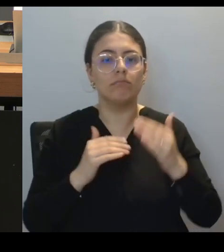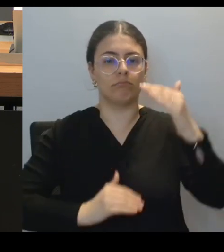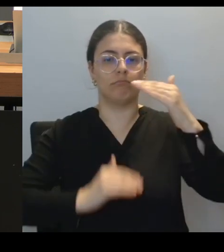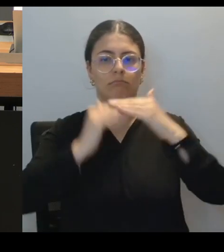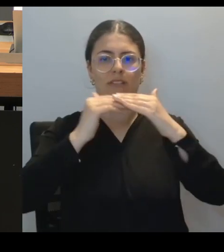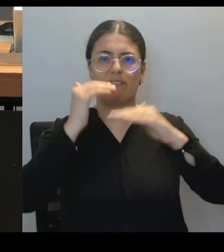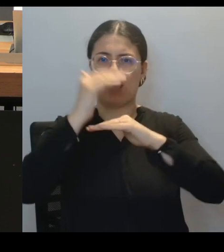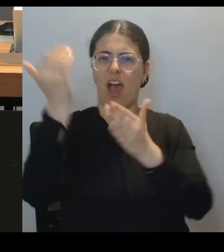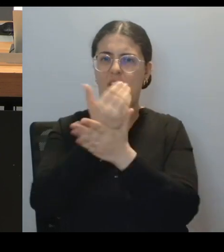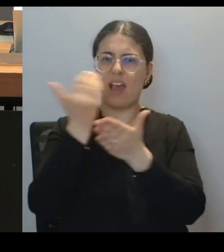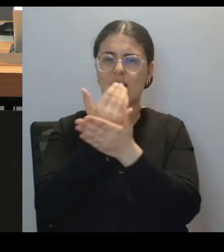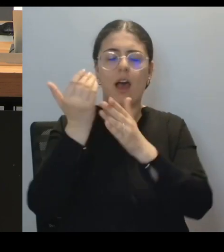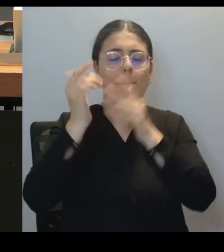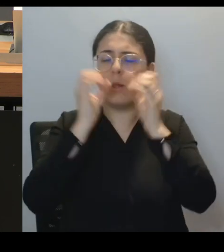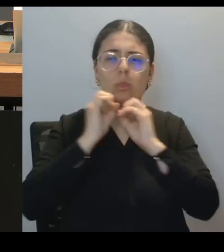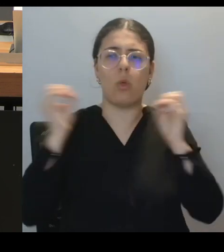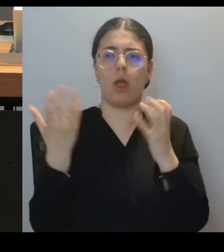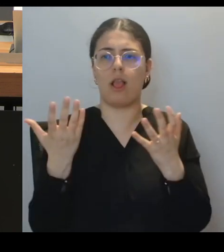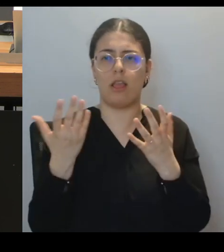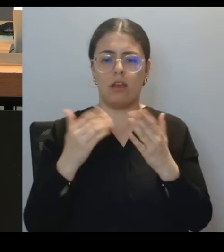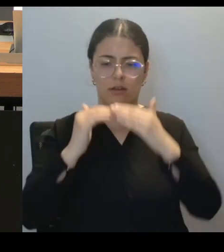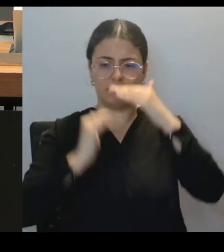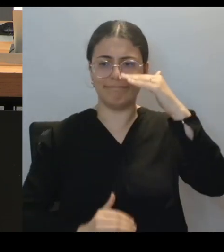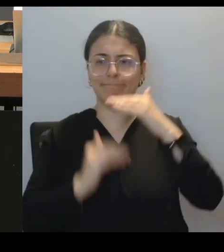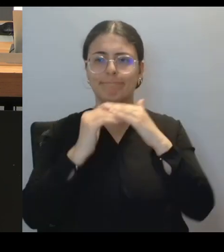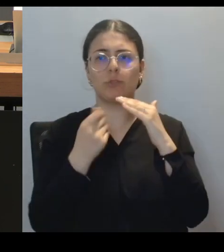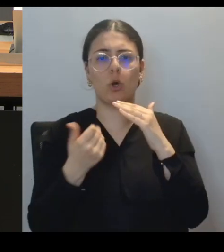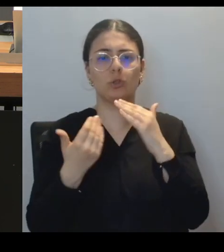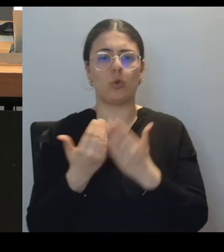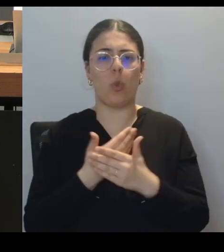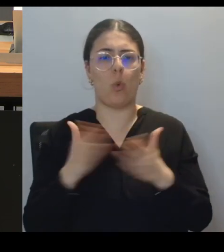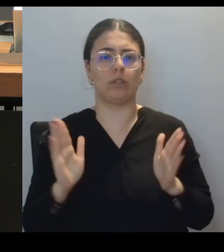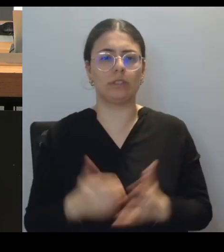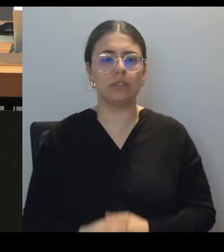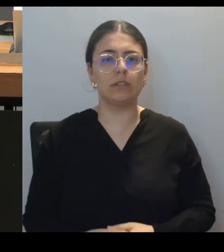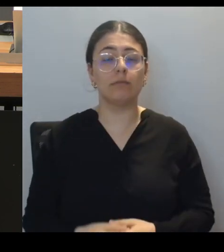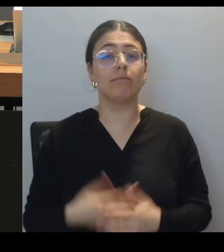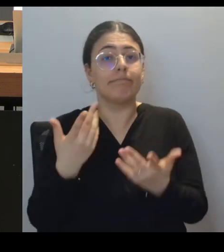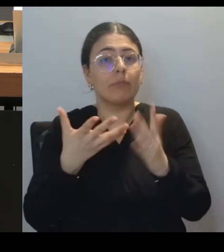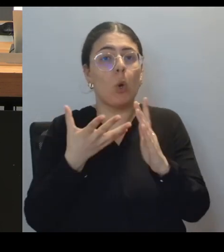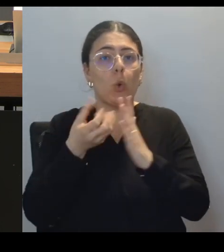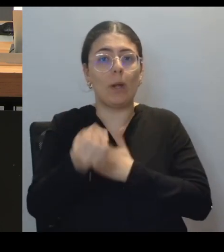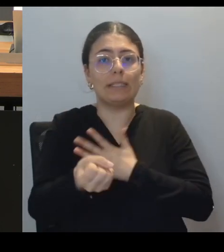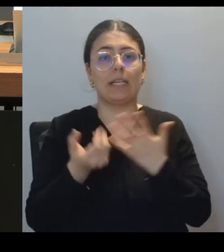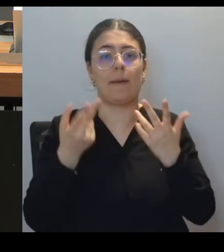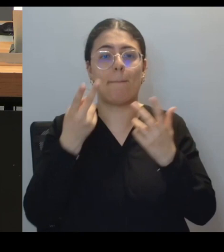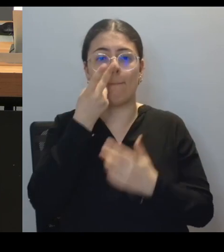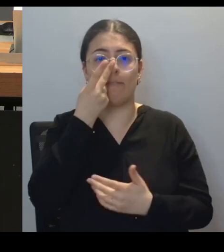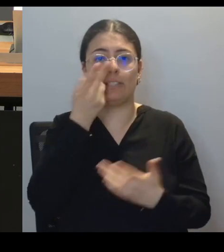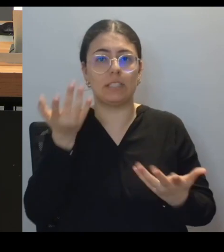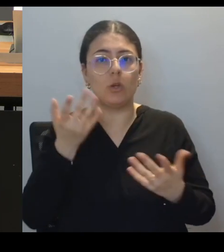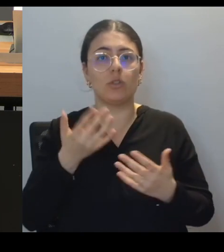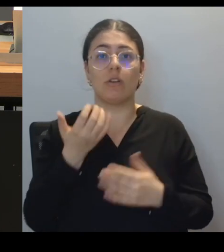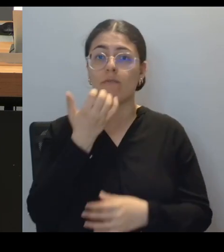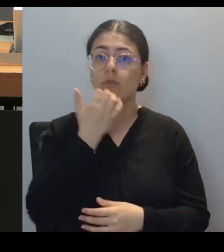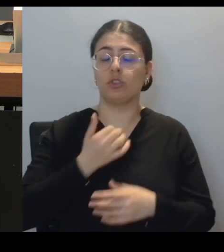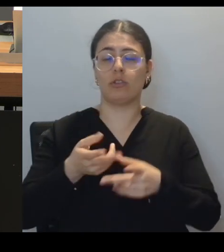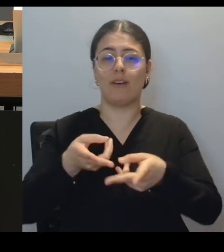Die Folge wäre Wenn wir ein qualitativ gutes Fahrradverleihsystem wollen, müsste es alleine vom Steuerzahler finanziert